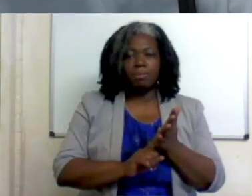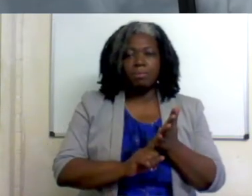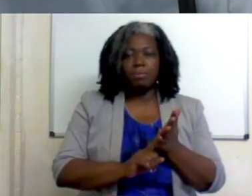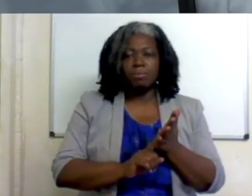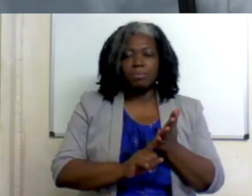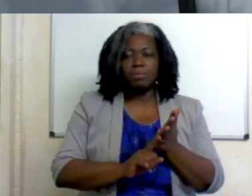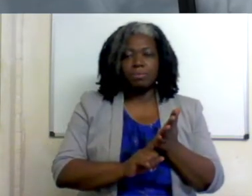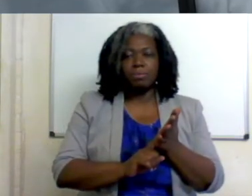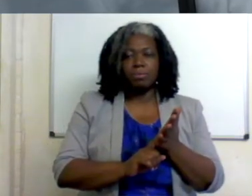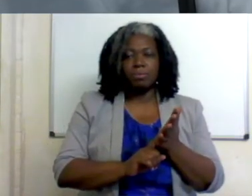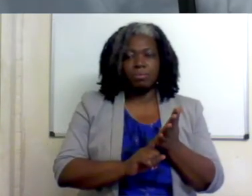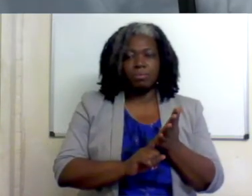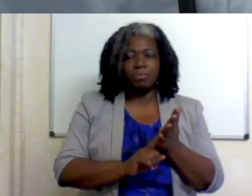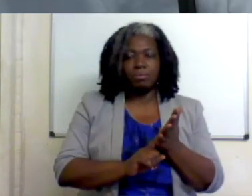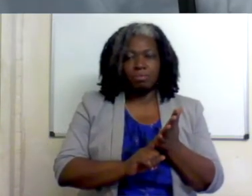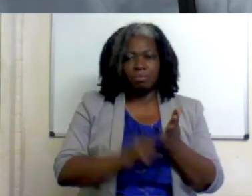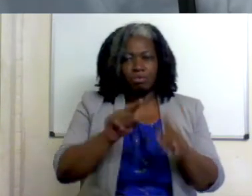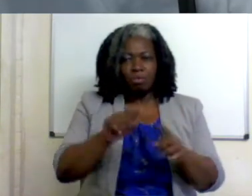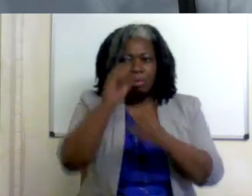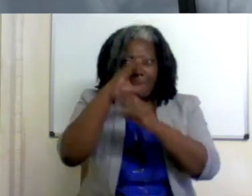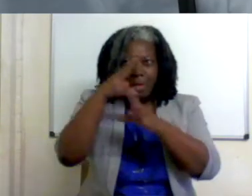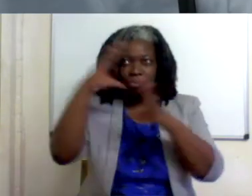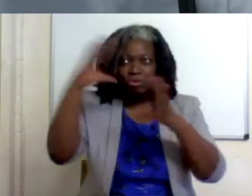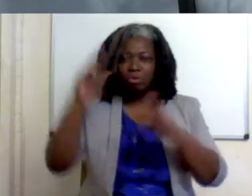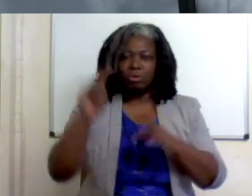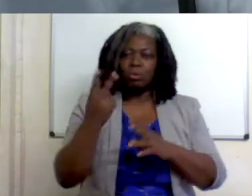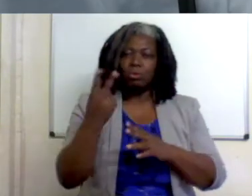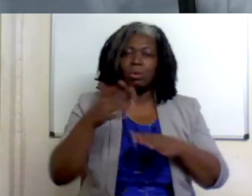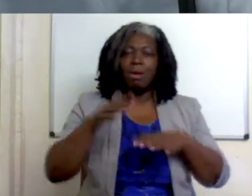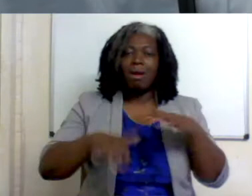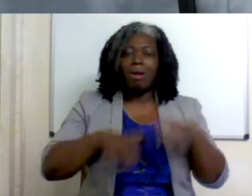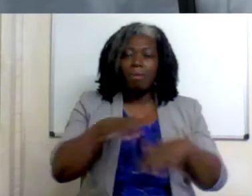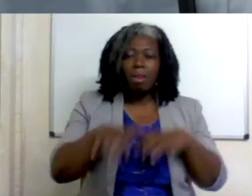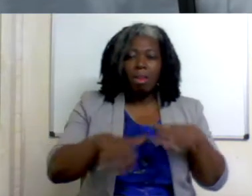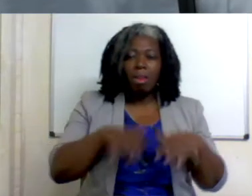chtel, abyste si predstavili dve zvirata, ktera se bavi o tom, jak se